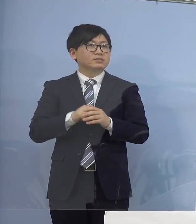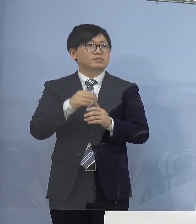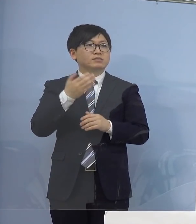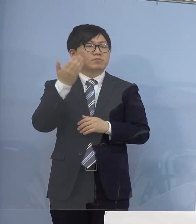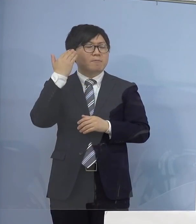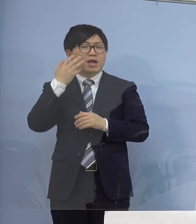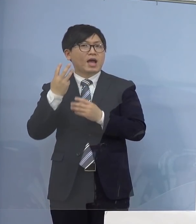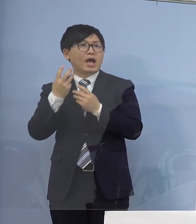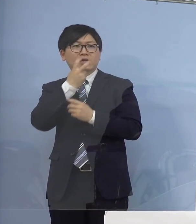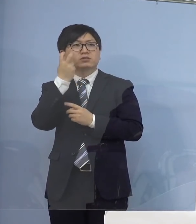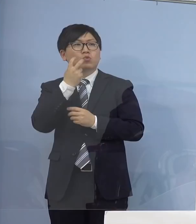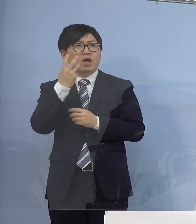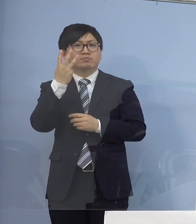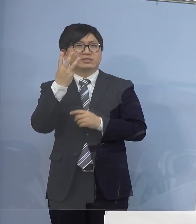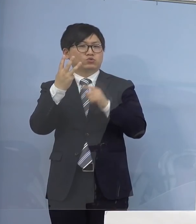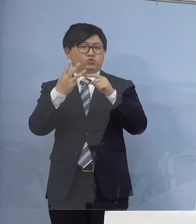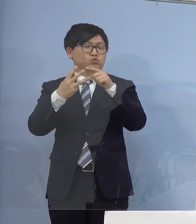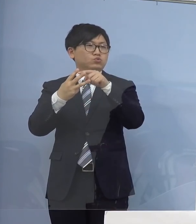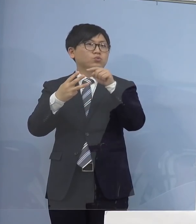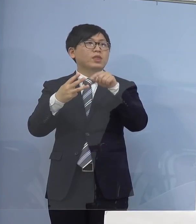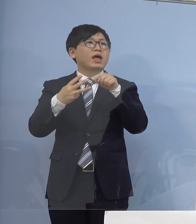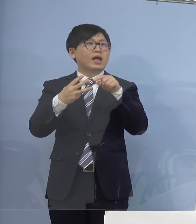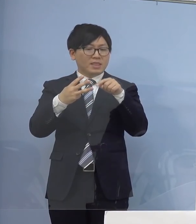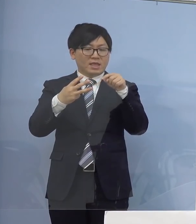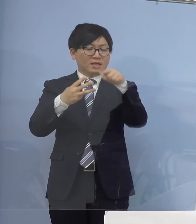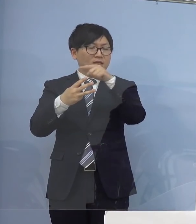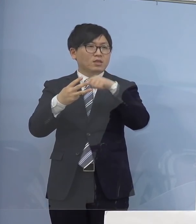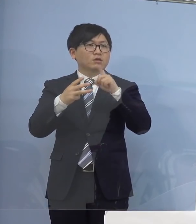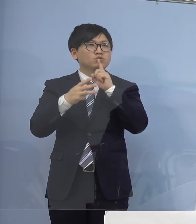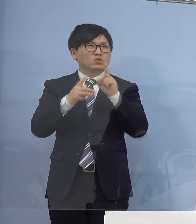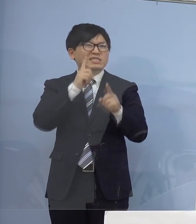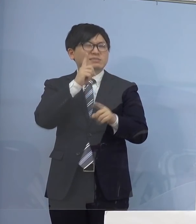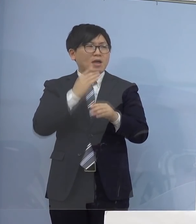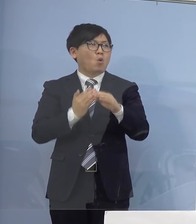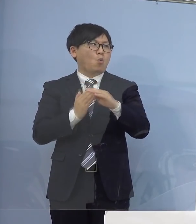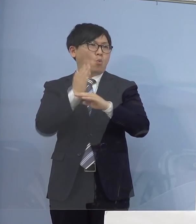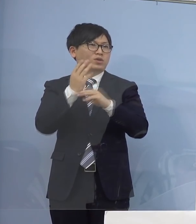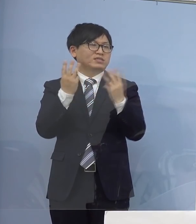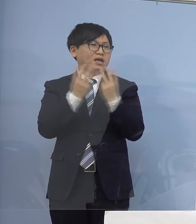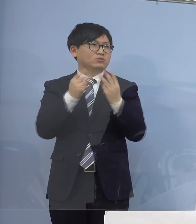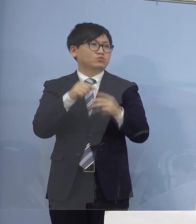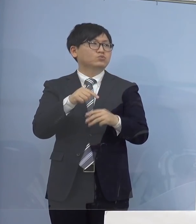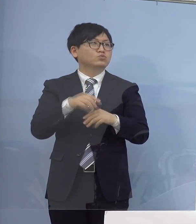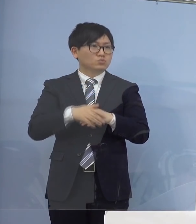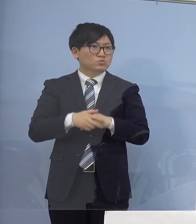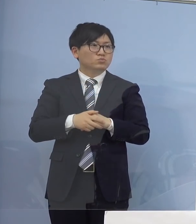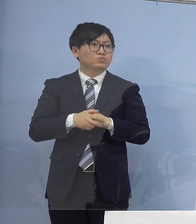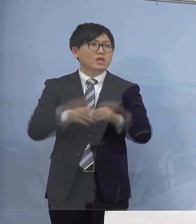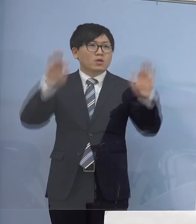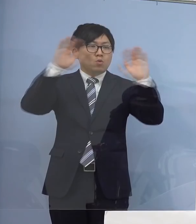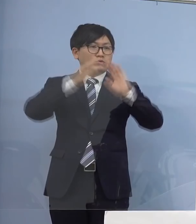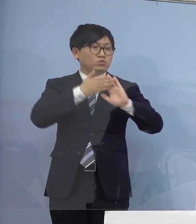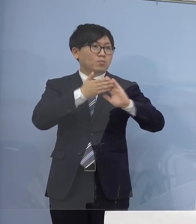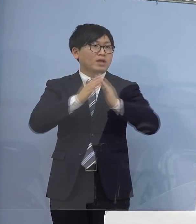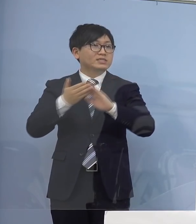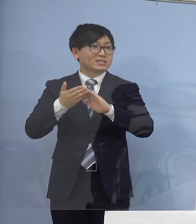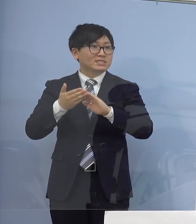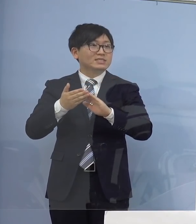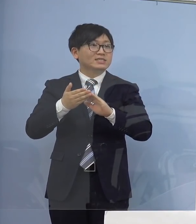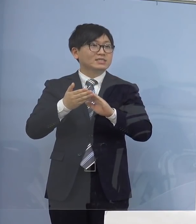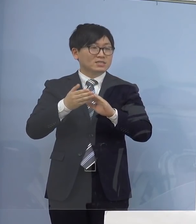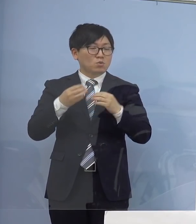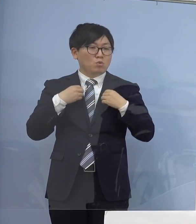というのはこれまで夜の街でのクラスターというのは 発生して来なかったんですね